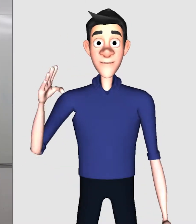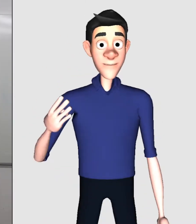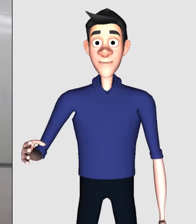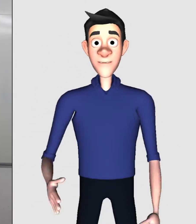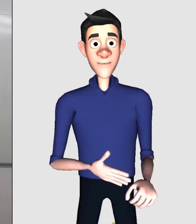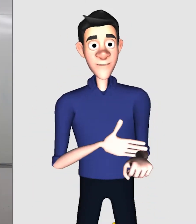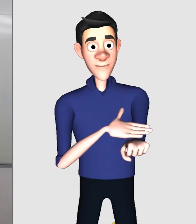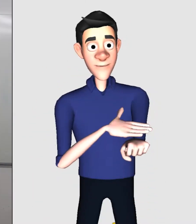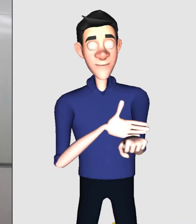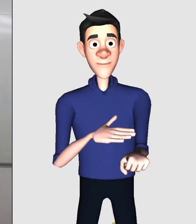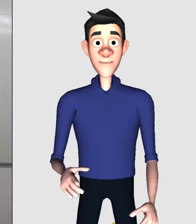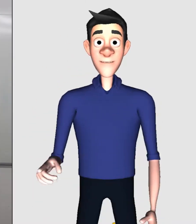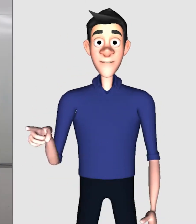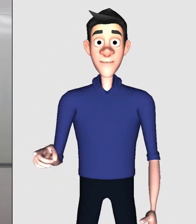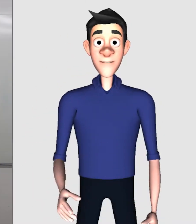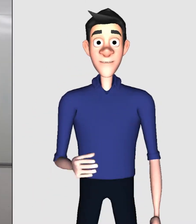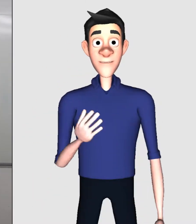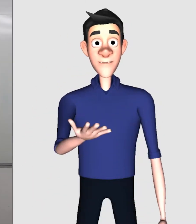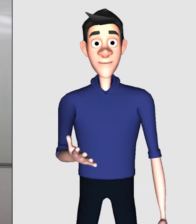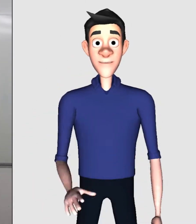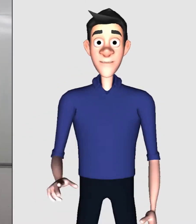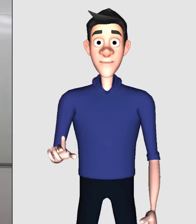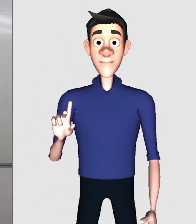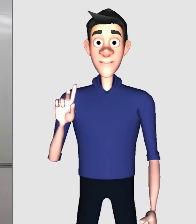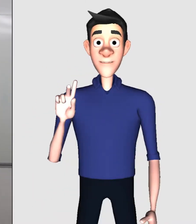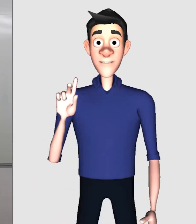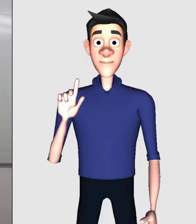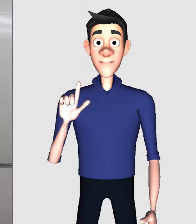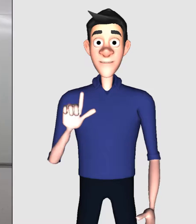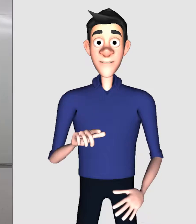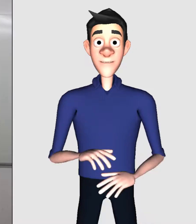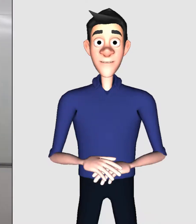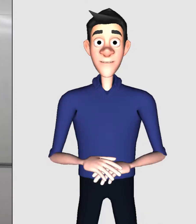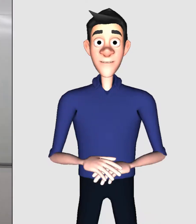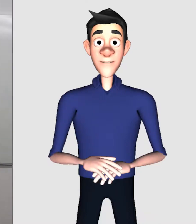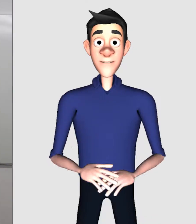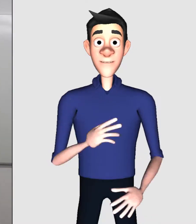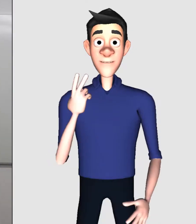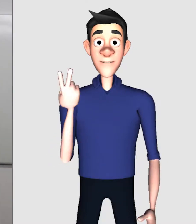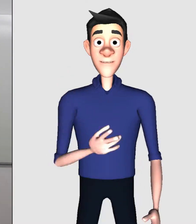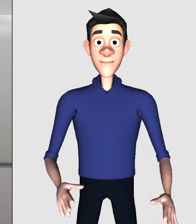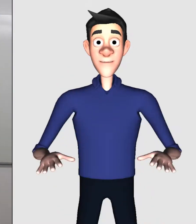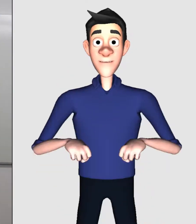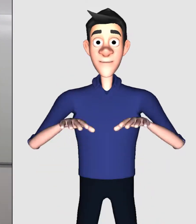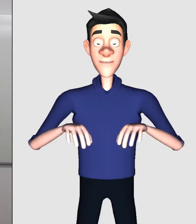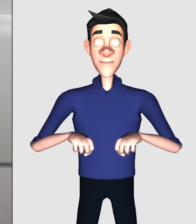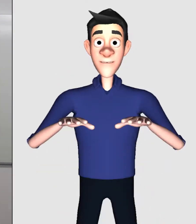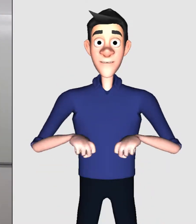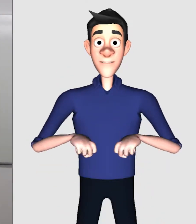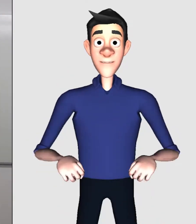Teríamos que conhecer o l, o material da barra, uma série de informações